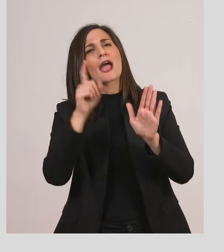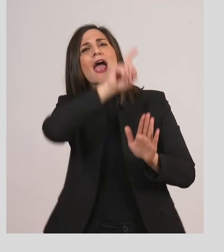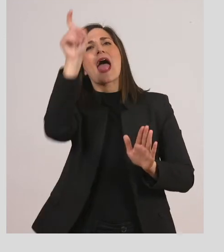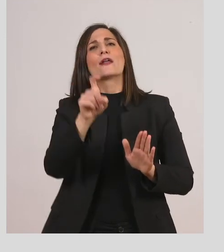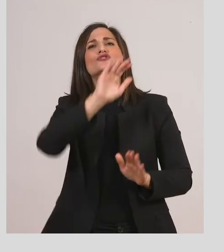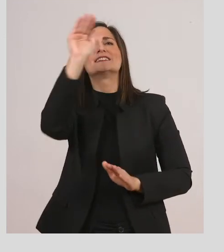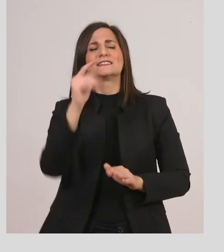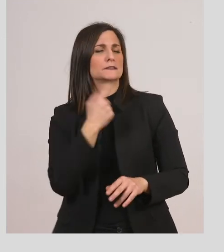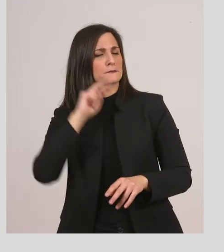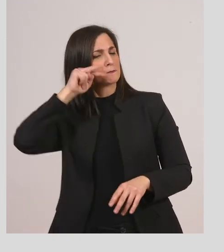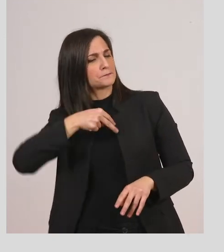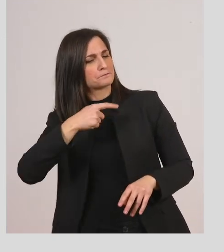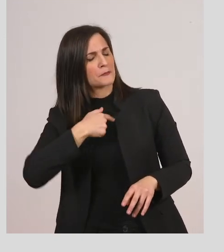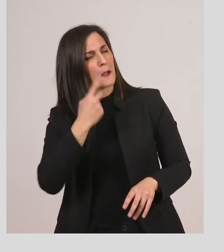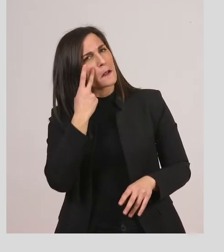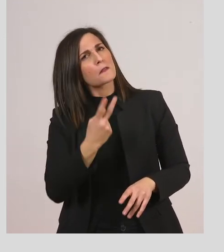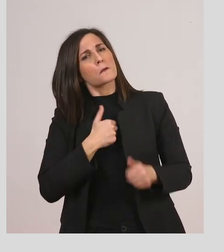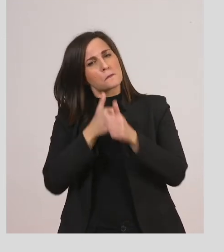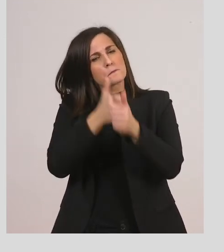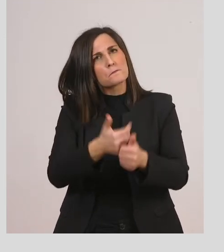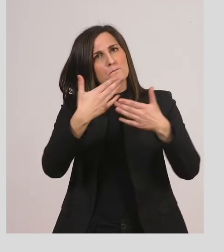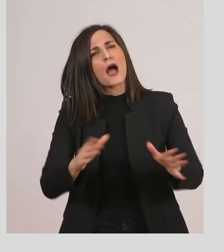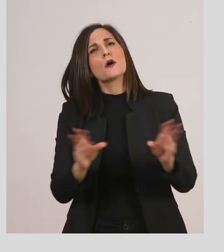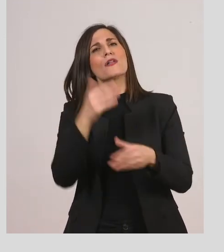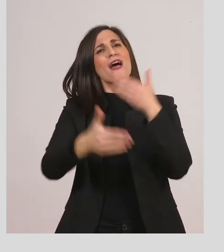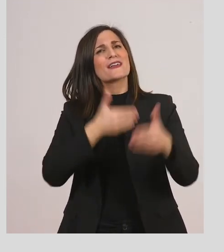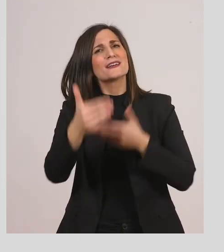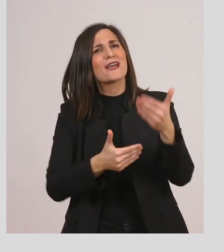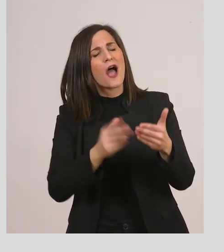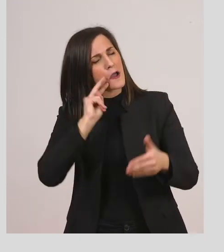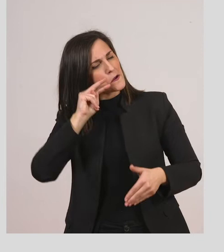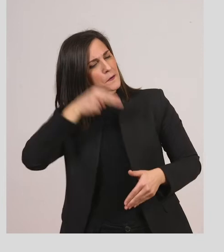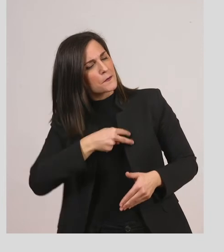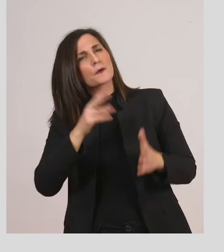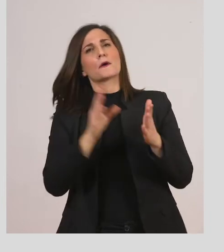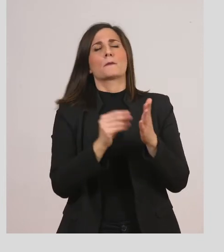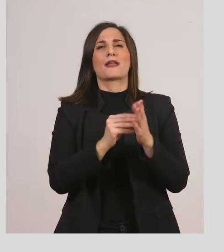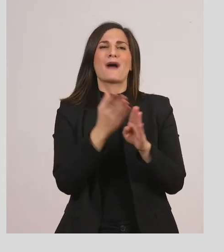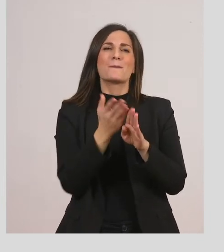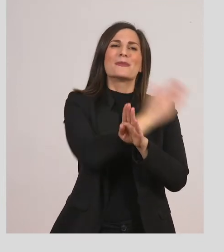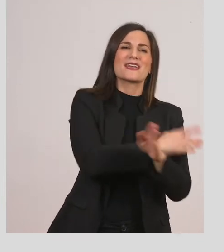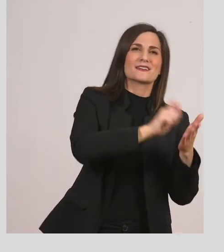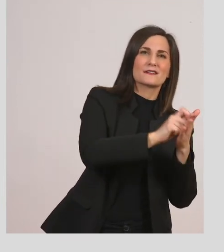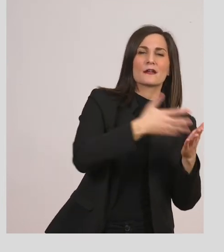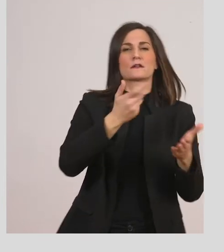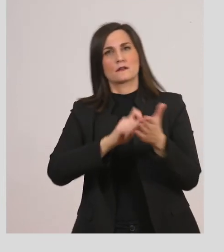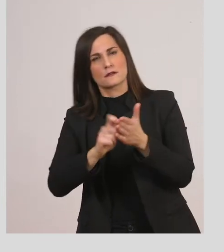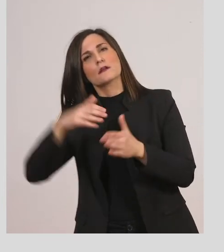για να δούμε αν ακολουθήσαμε όλα αυτά τα οποία είπαμε στην αρχή, ως προς τη διαδικασία. Αν κάναμε όσα έπρεπε να κάνουμε πριν γράψουμε, όσο γράψαμε και αφού γράψαμε.